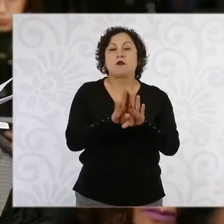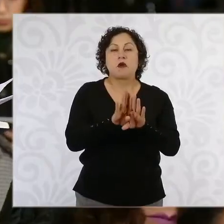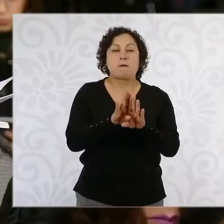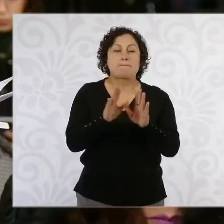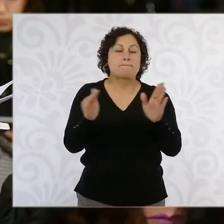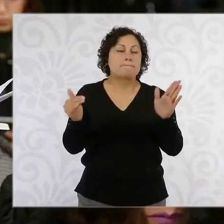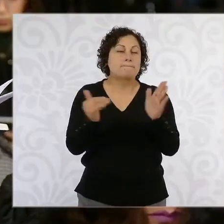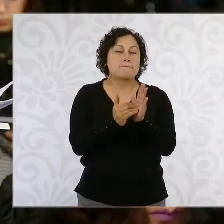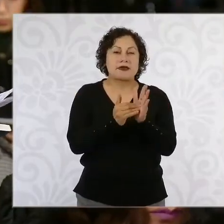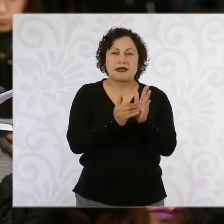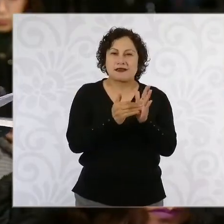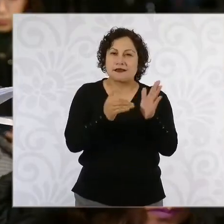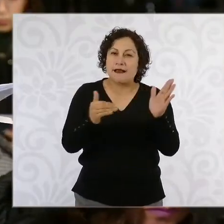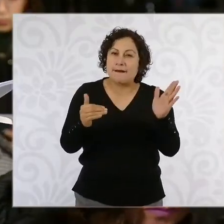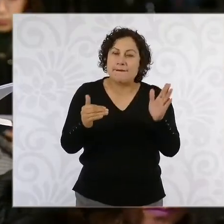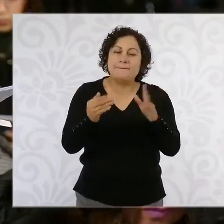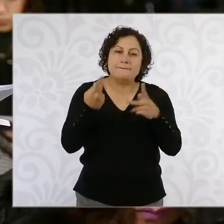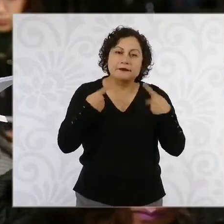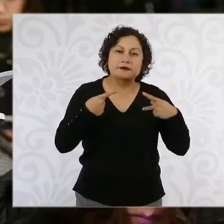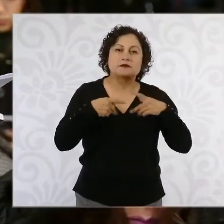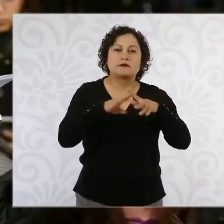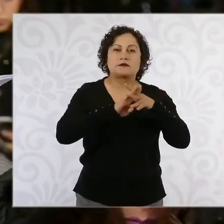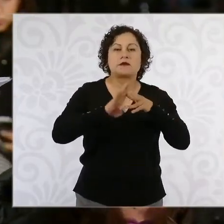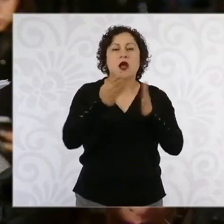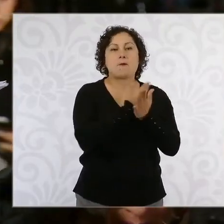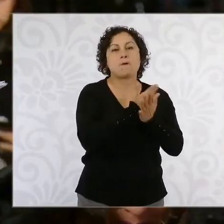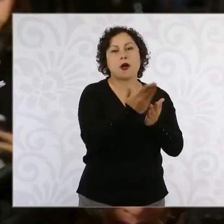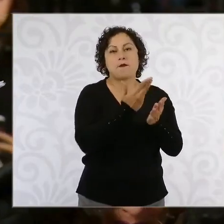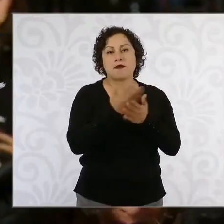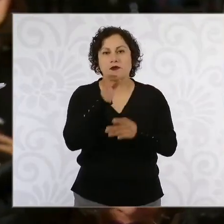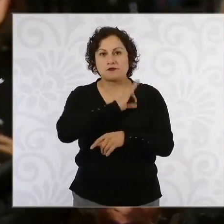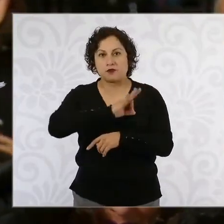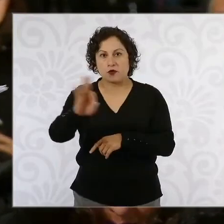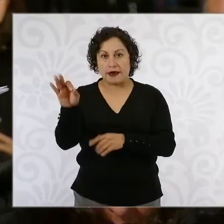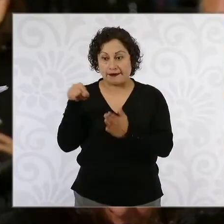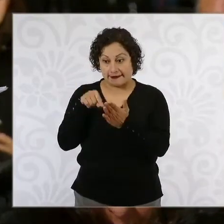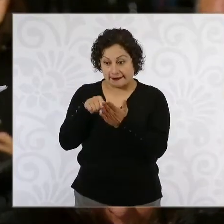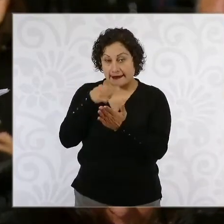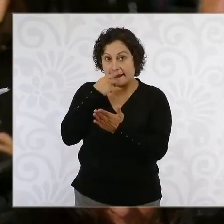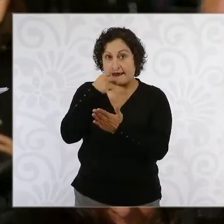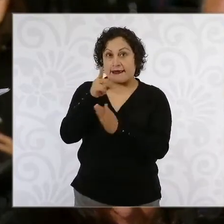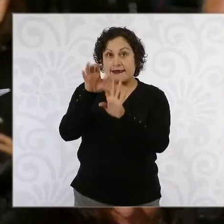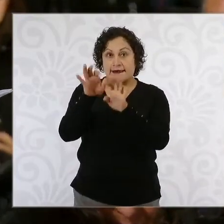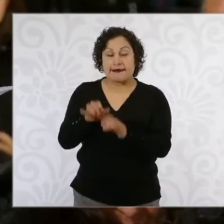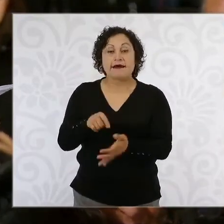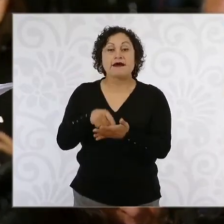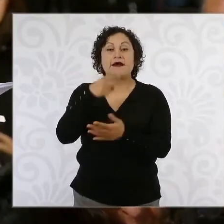documentados redactó Darío que va en línea con Los Halcones que designó para combatir